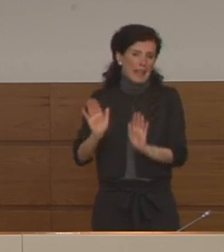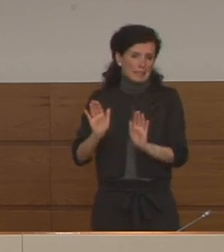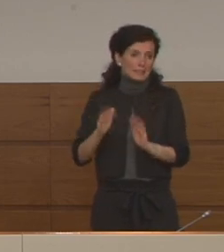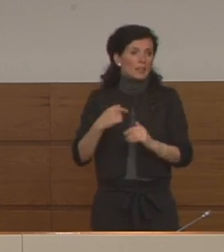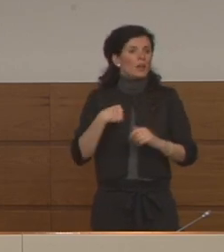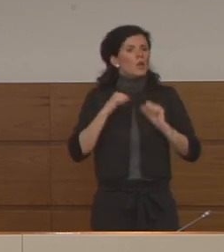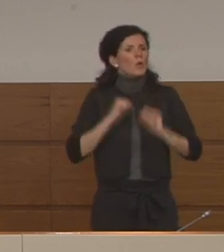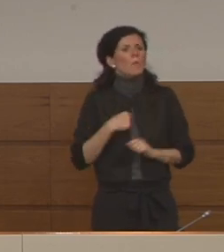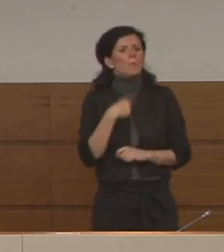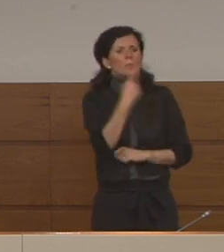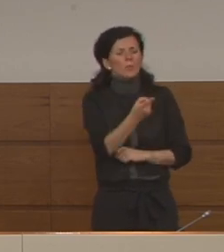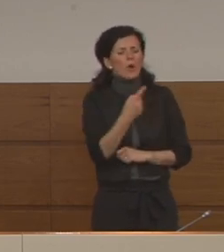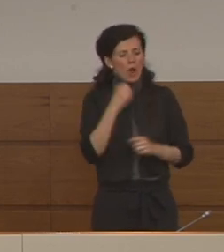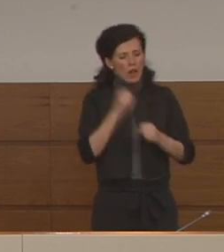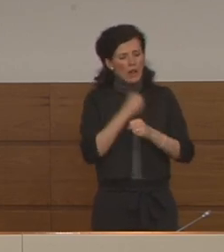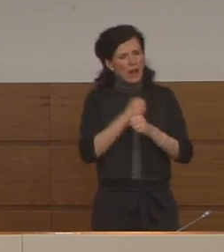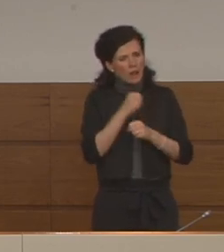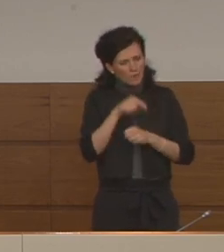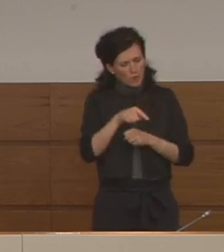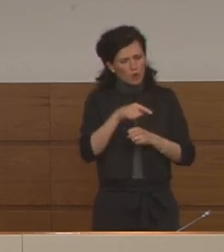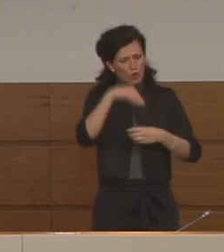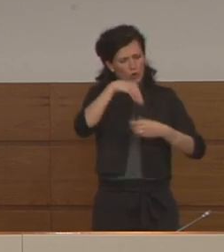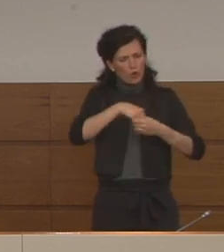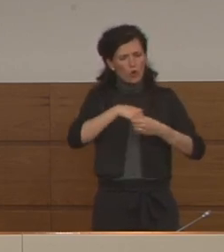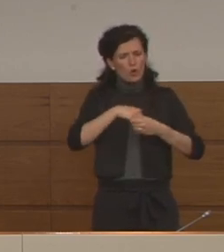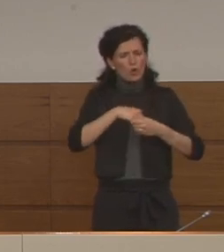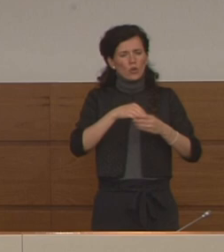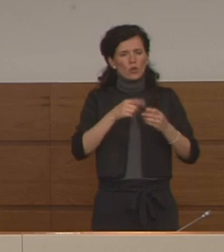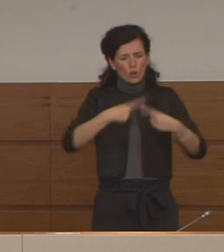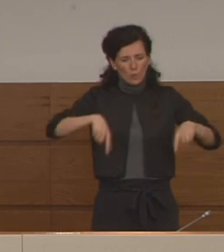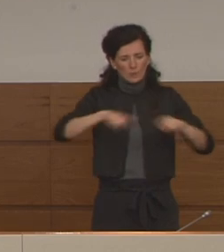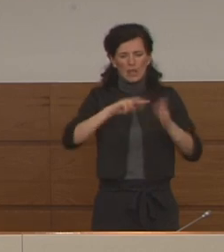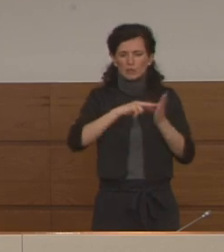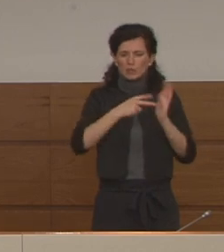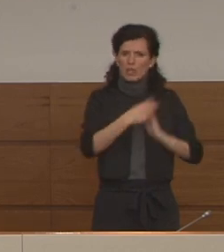è un lavoro complesso, che soprattutto dai membri che fanno parte del comitato